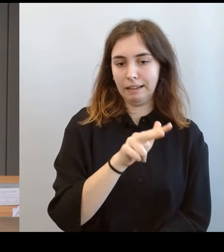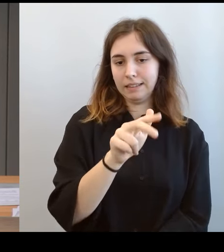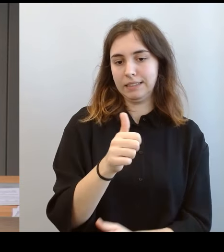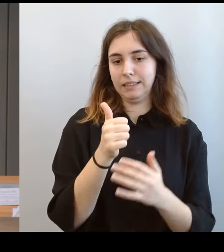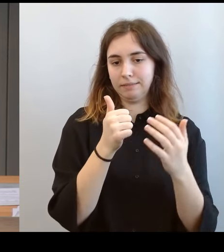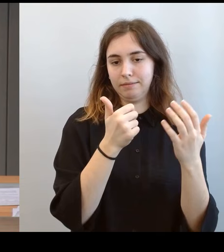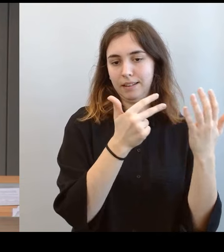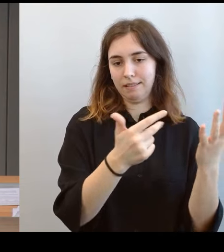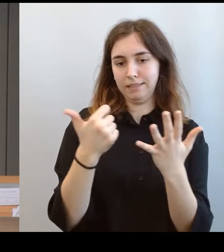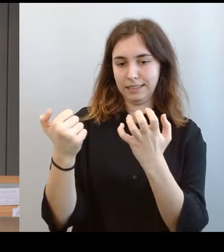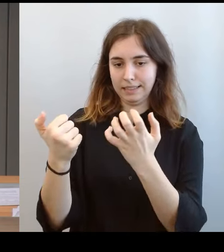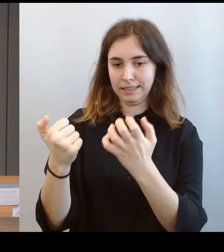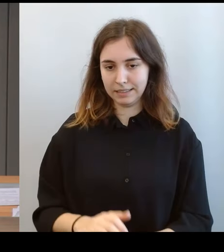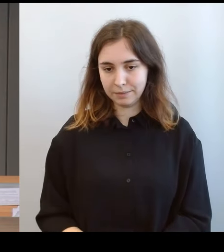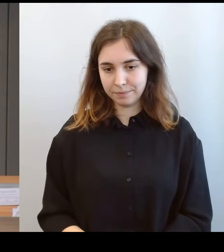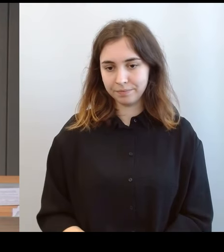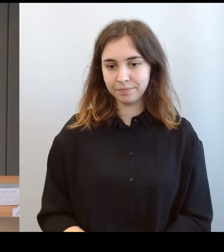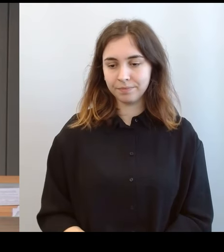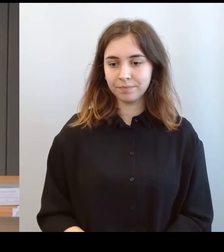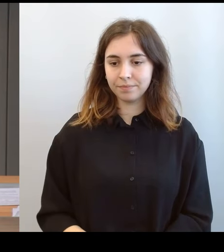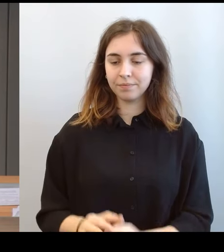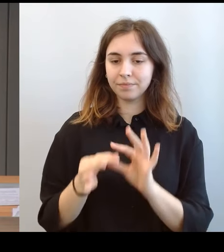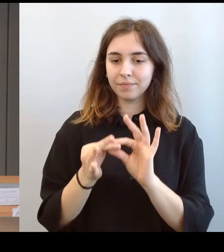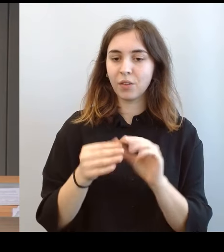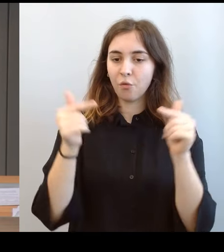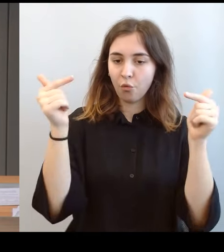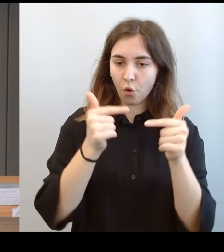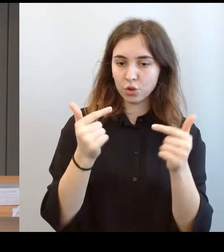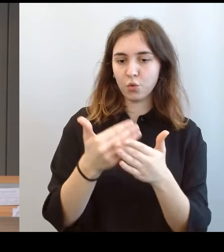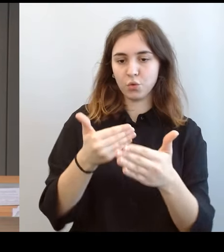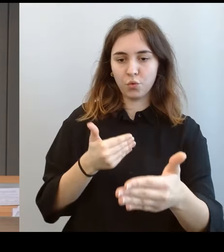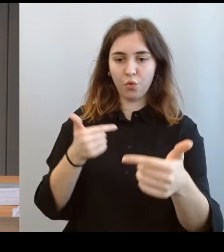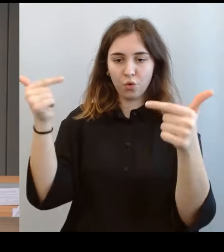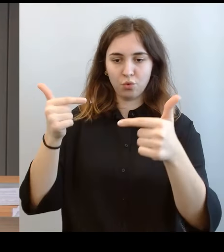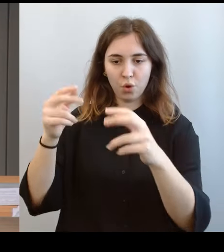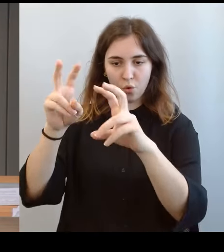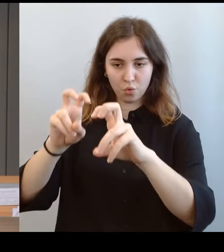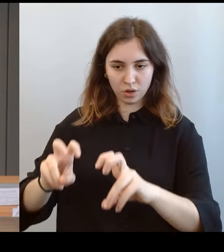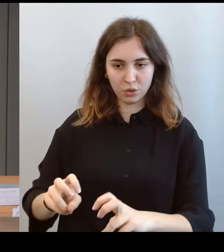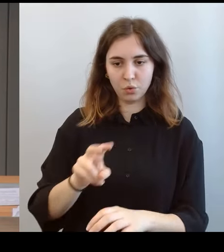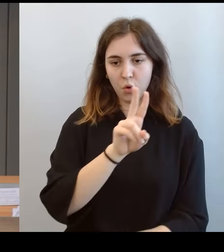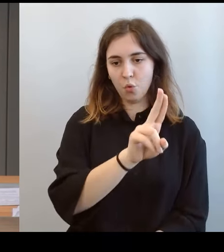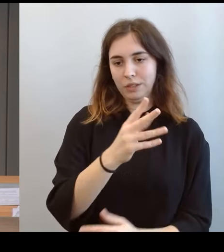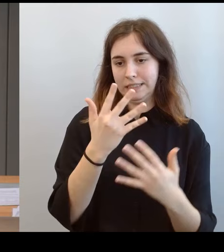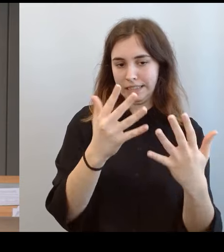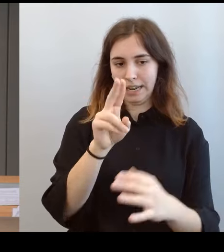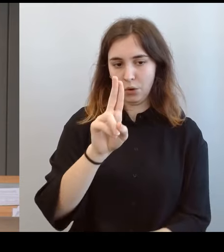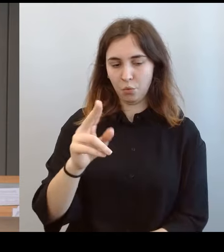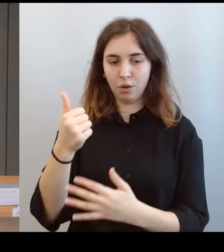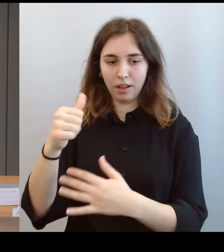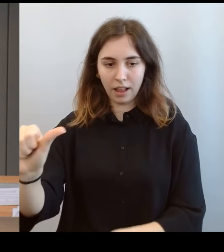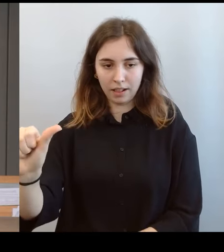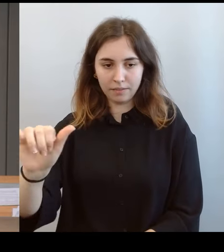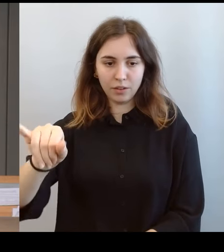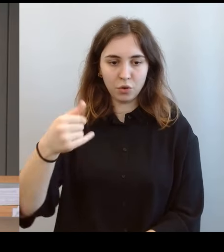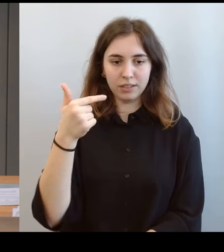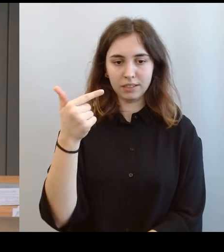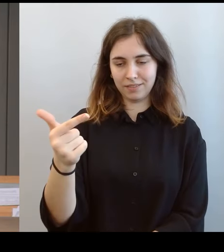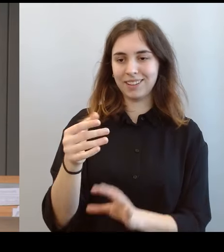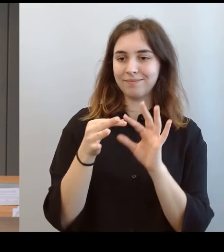Vorsorgeuntersuchungen U 10, U 11 und J2 zur gesetzlich vorgeschriebenen Leistungen der Krankenkassen machen.